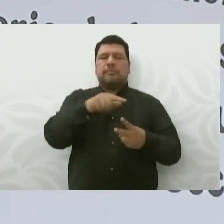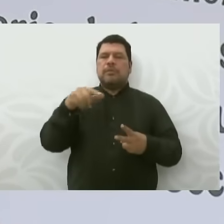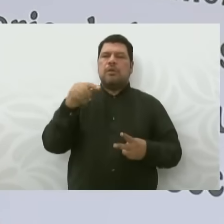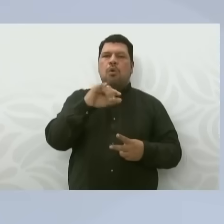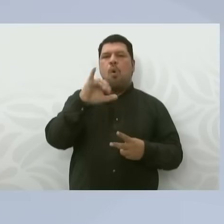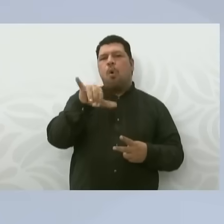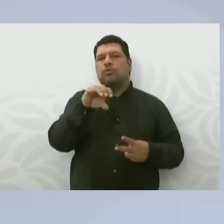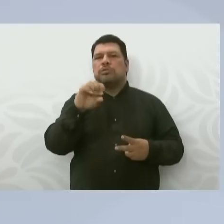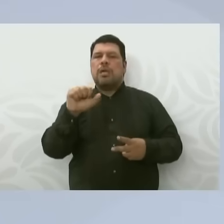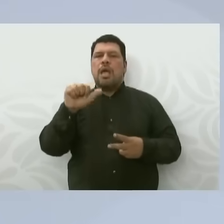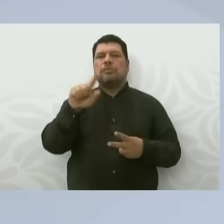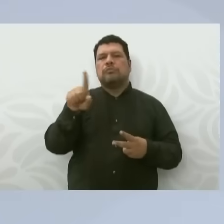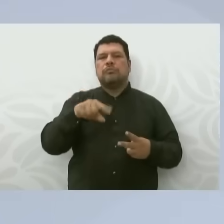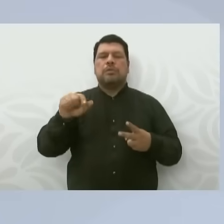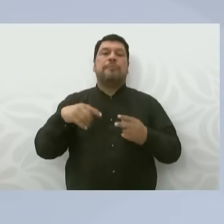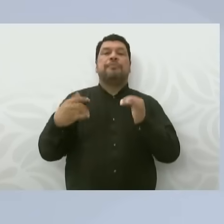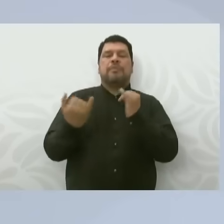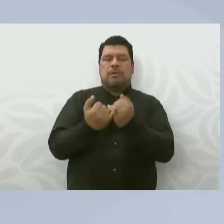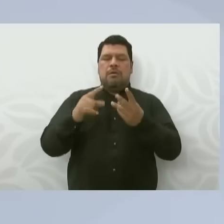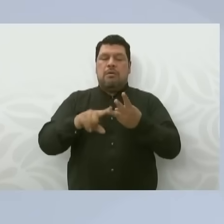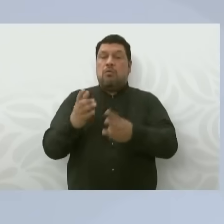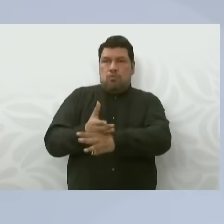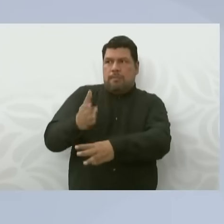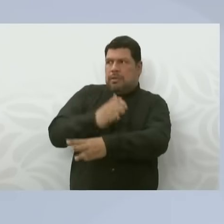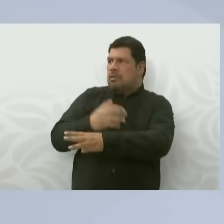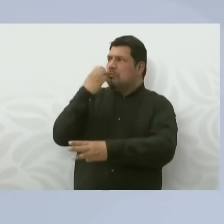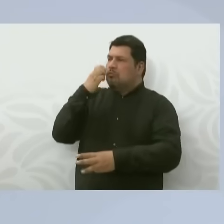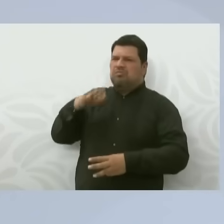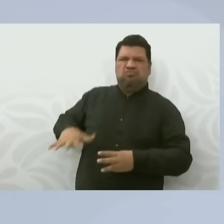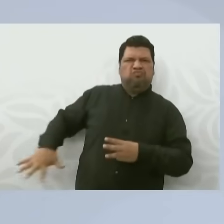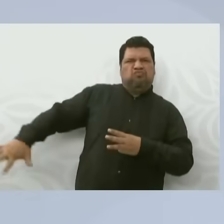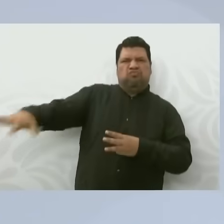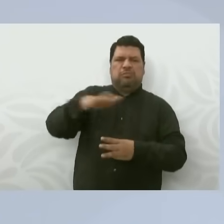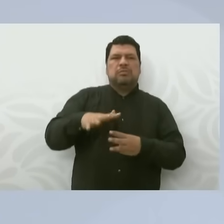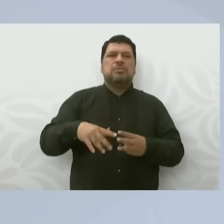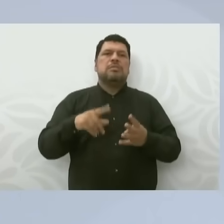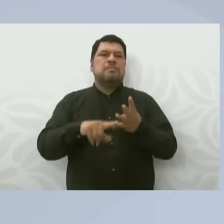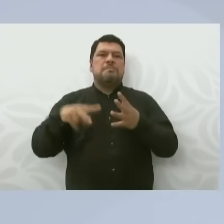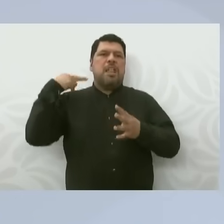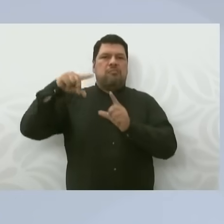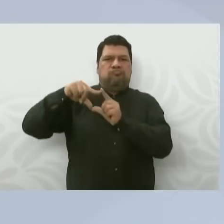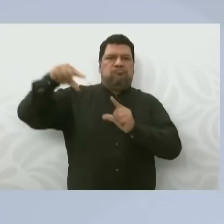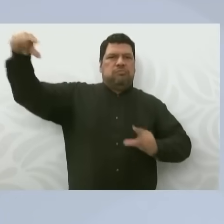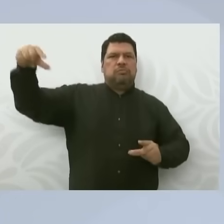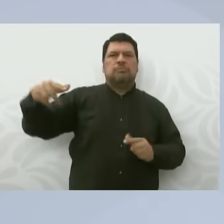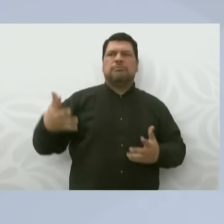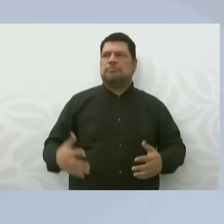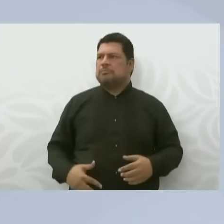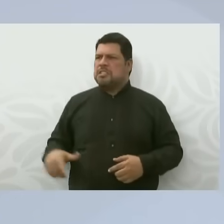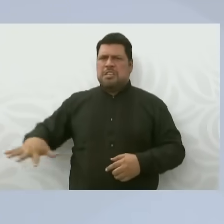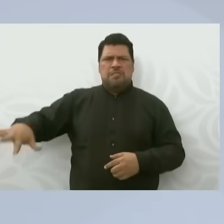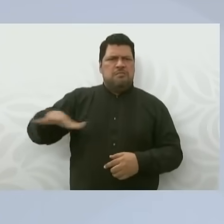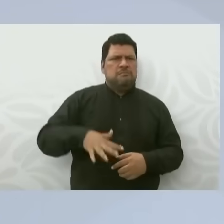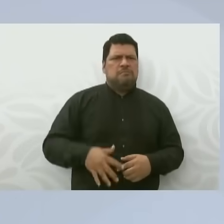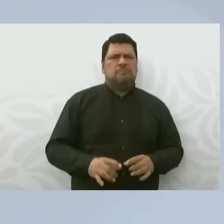centenar de sus compañeros de la Escuela Naval y el pueblo de Veracruz tomaron las armas para